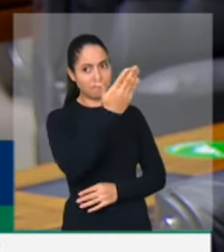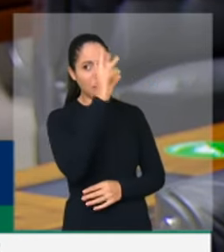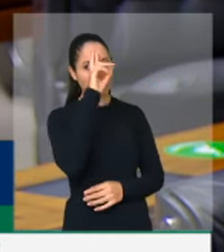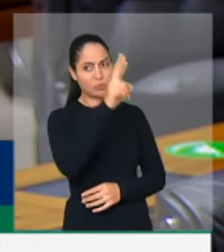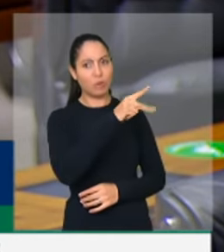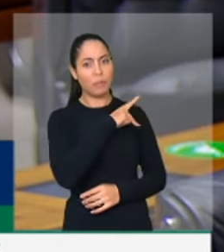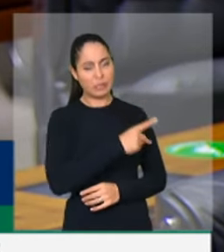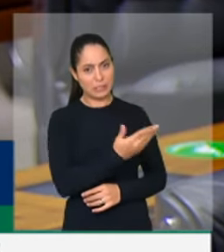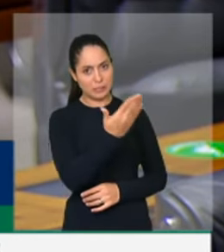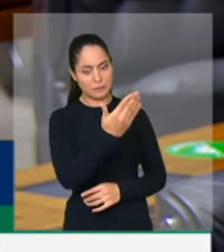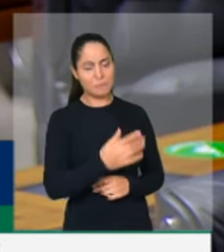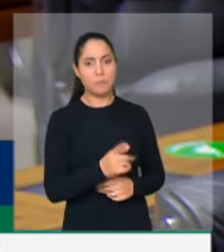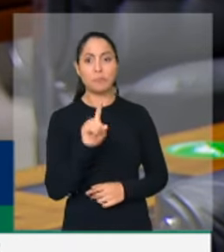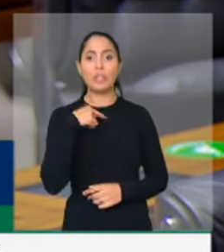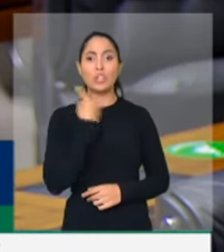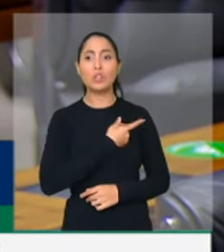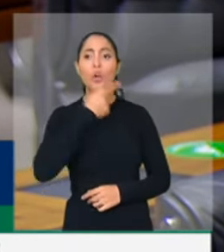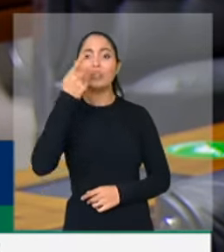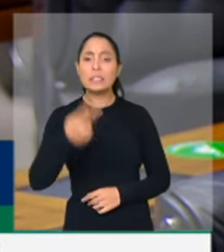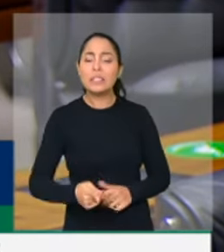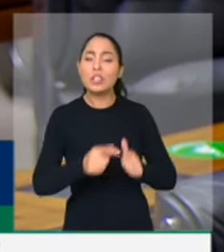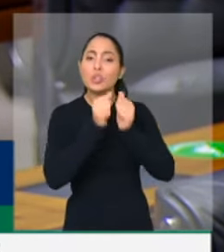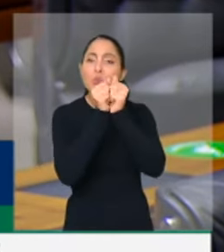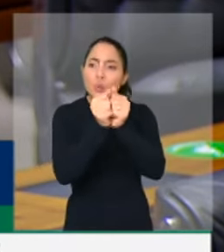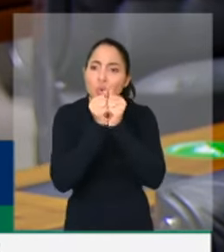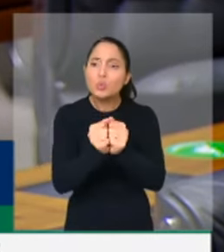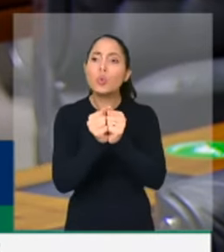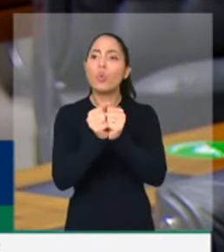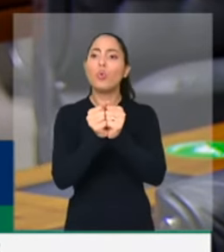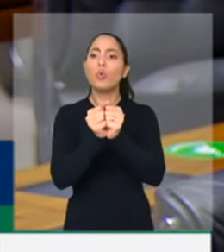OS GOVERNADORES, POR EXEMPLO, DO NORDESTE QUE FORAM PARA A RÚSSIA QUE FORAM PARA A CHINA, QUE FORAM COMPRAR